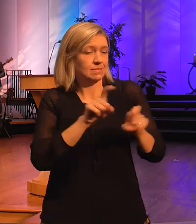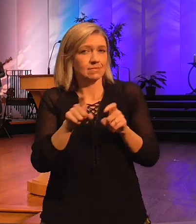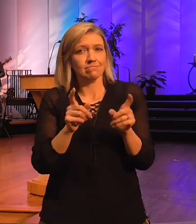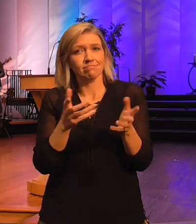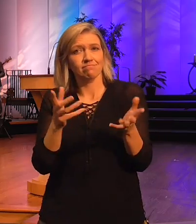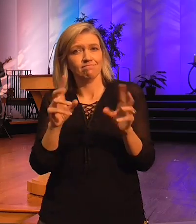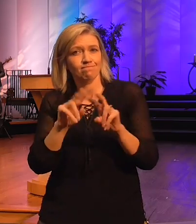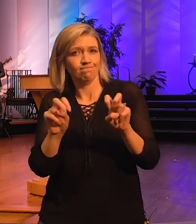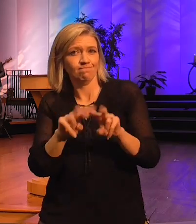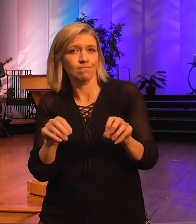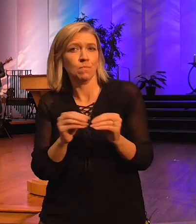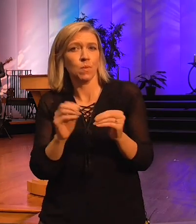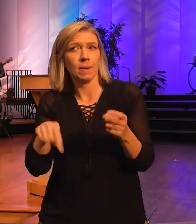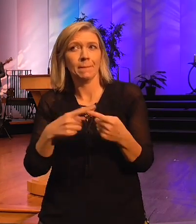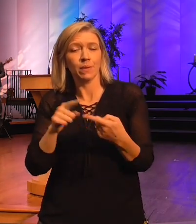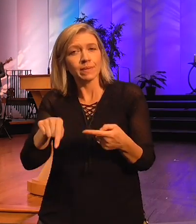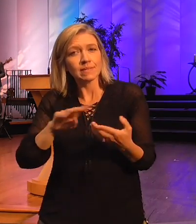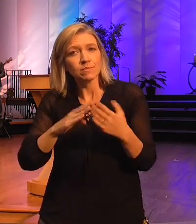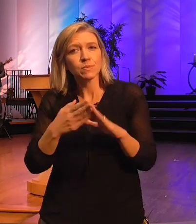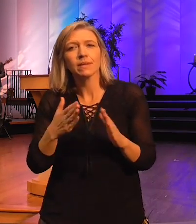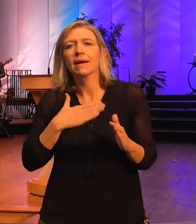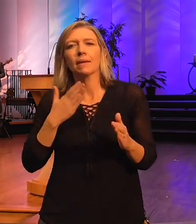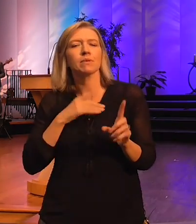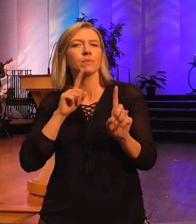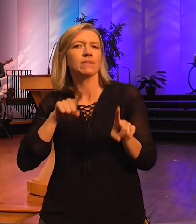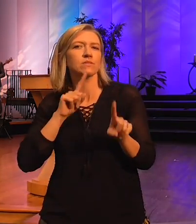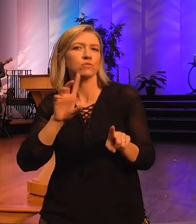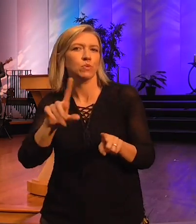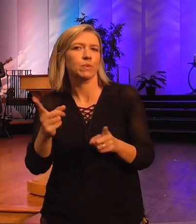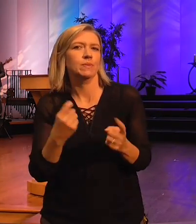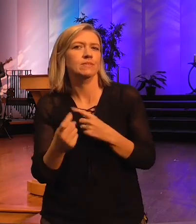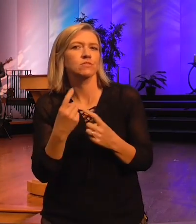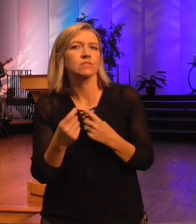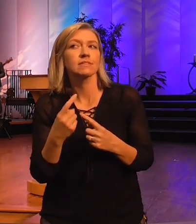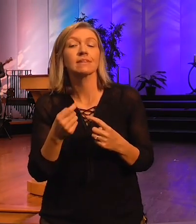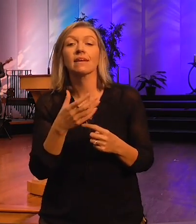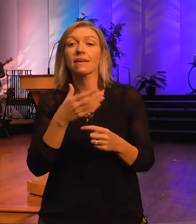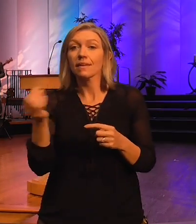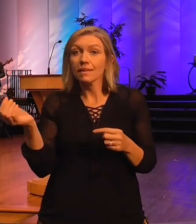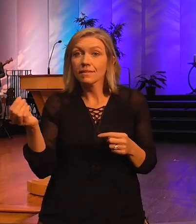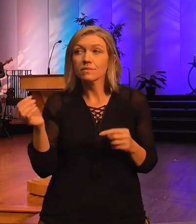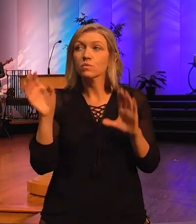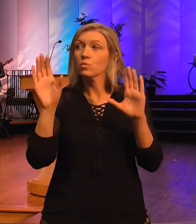de hablar con usted y responder cualquiera de sus preguntas y tenemos nuestros maravillosos